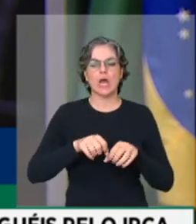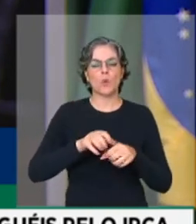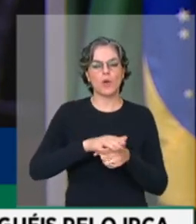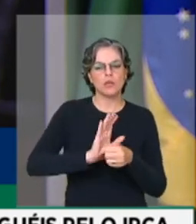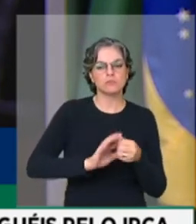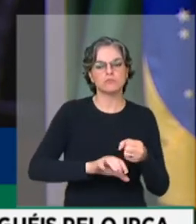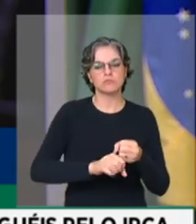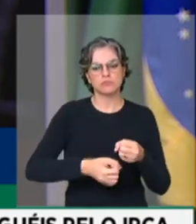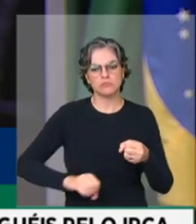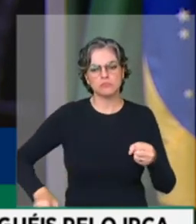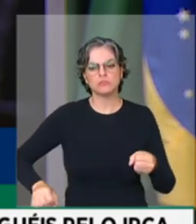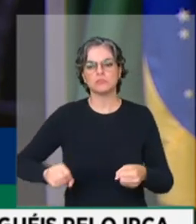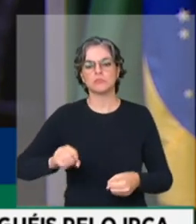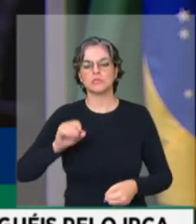ENERGIA, TODA A PARTE DE LÓGICA FOI PENSADA PELO